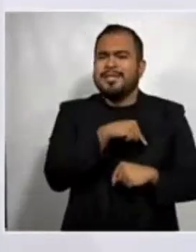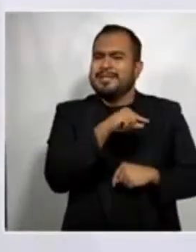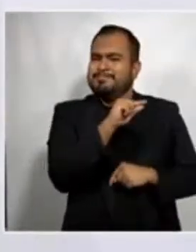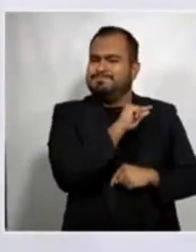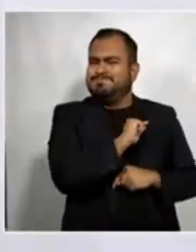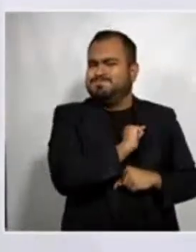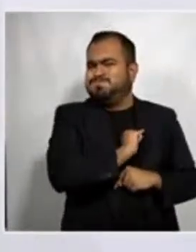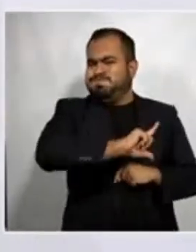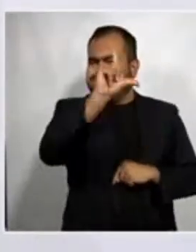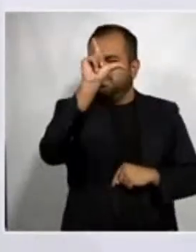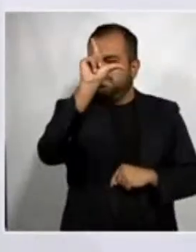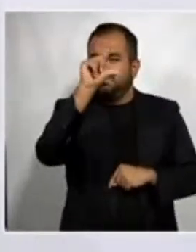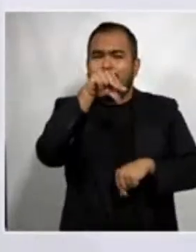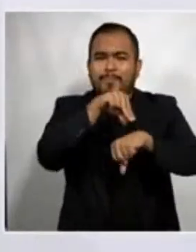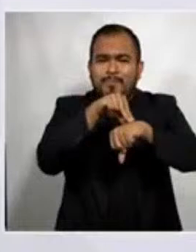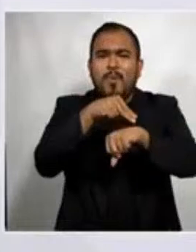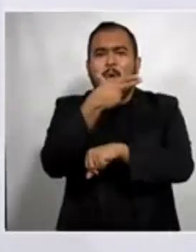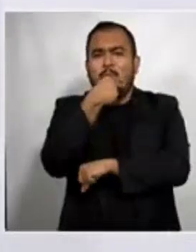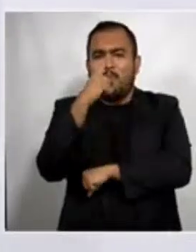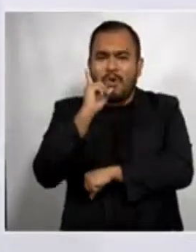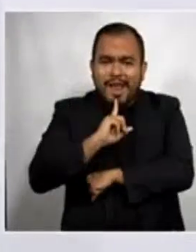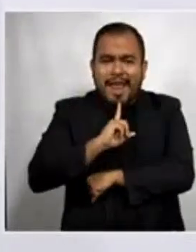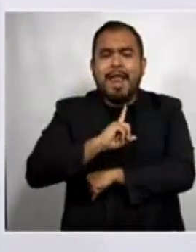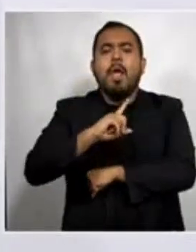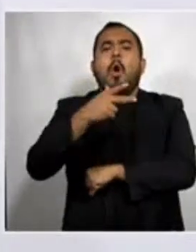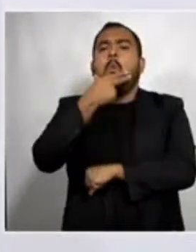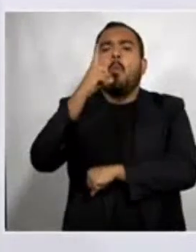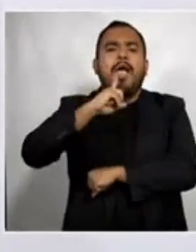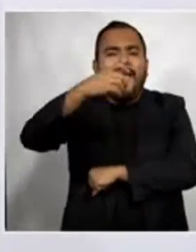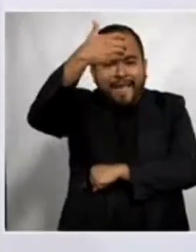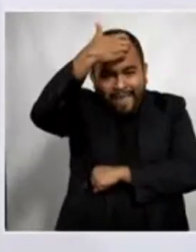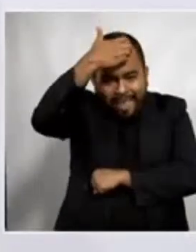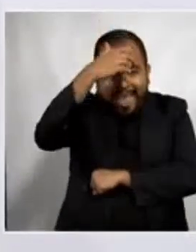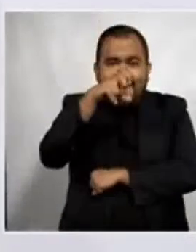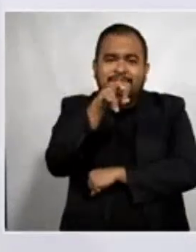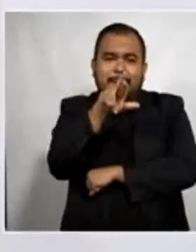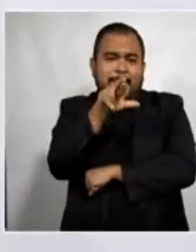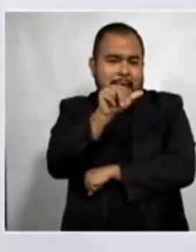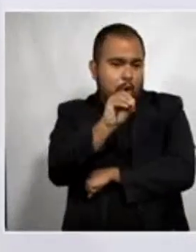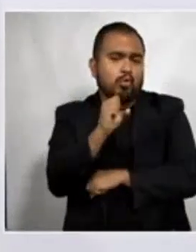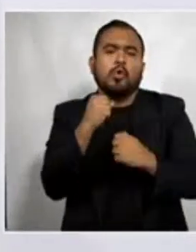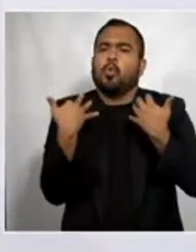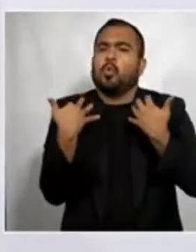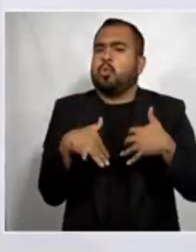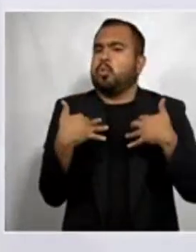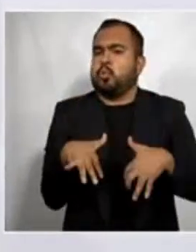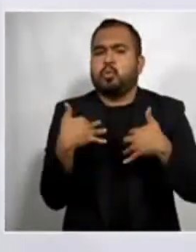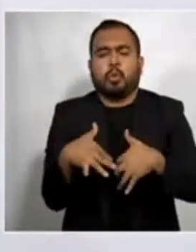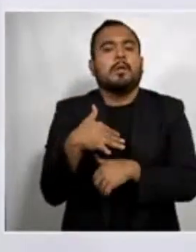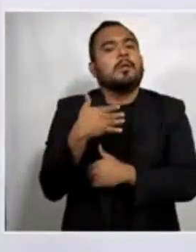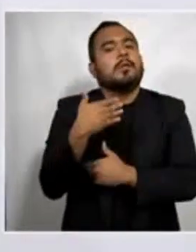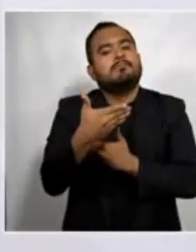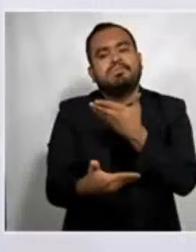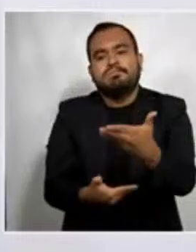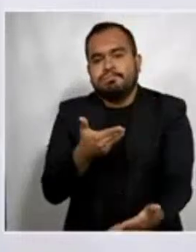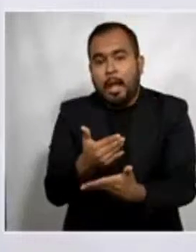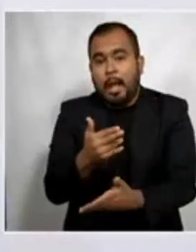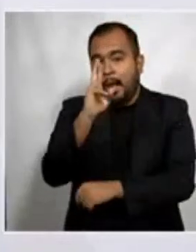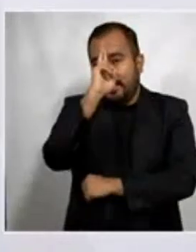enfermeras y enfermeros, a quienes les mando un muy cordial y respetuoso saludo,